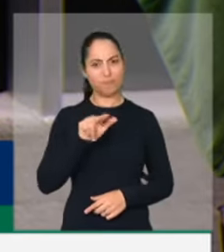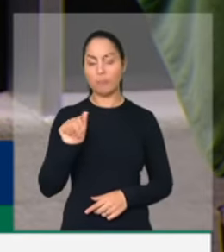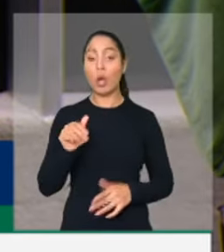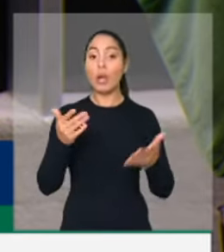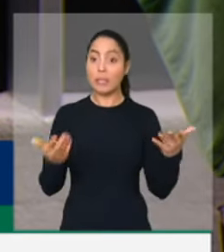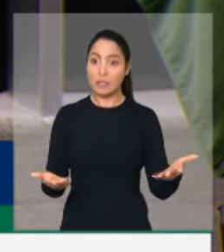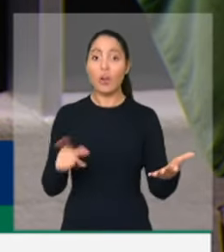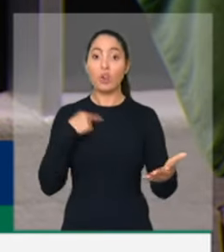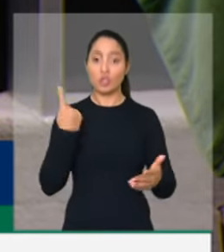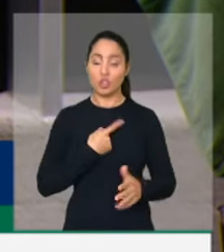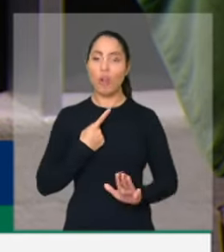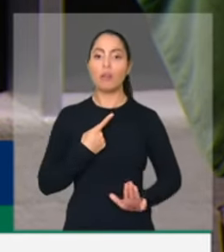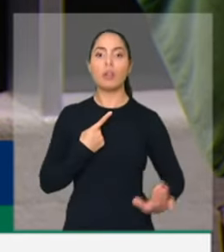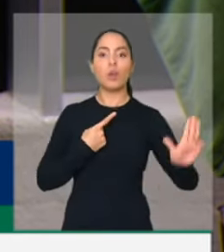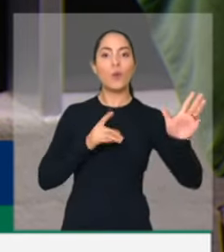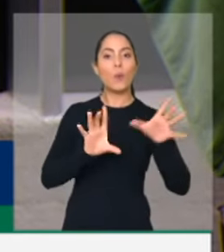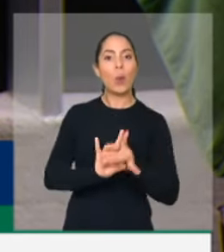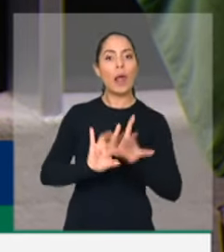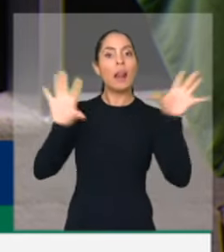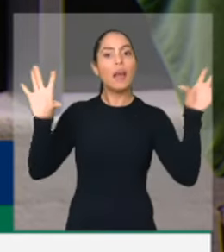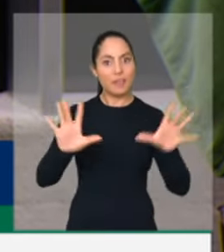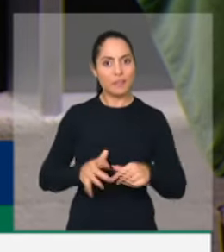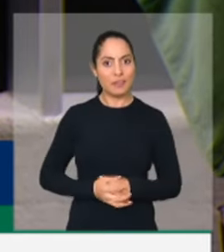VIGÍLIA, ENFRENTANDO PERSEGUIÇÃO E O FRIO DA